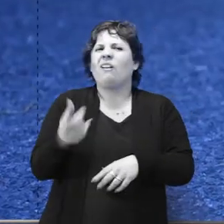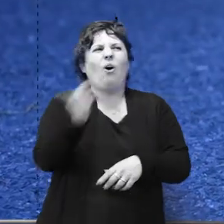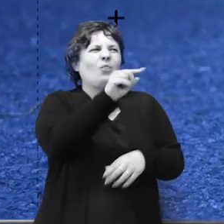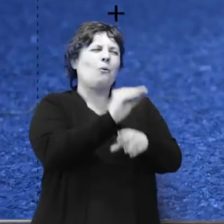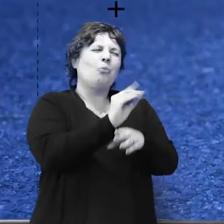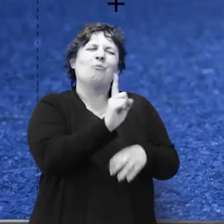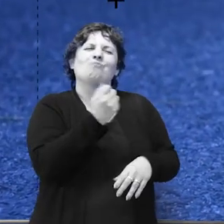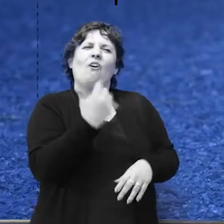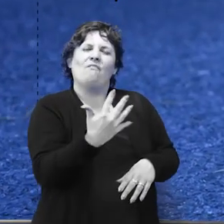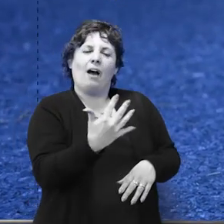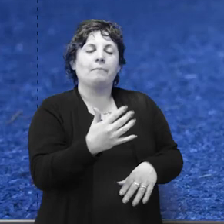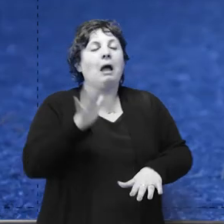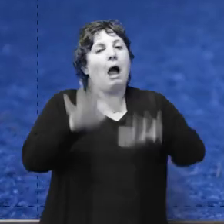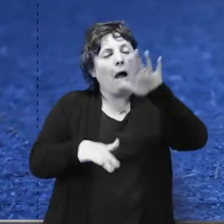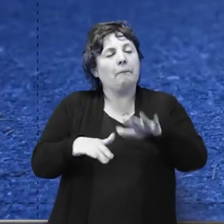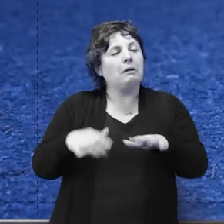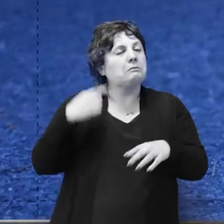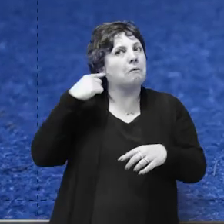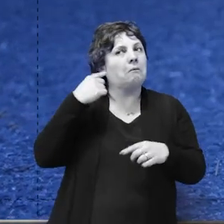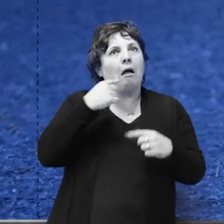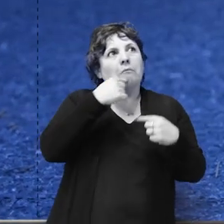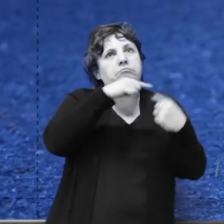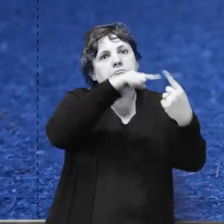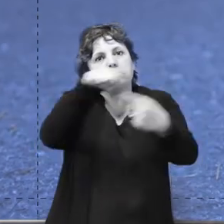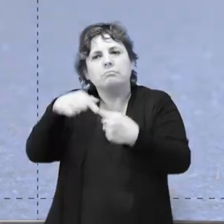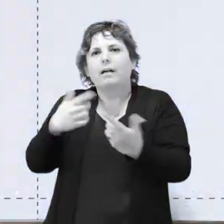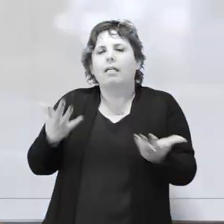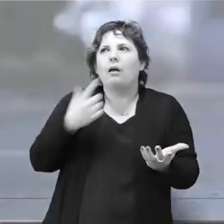muchas veces hemos sentido el dilema de decir